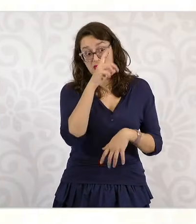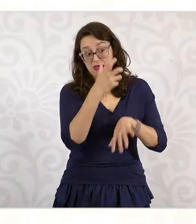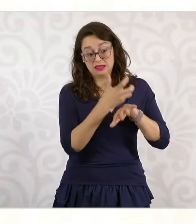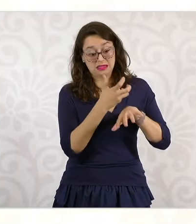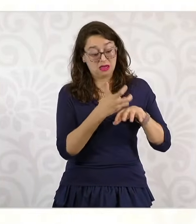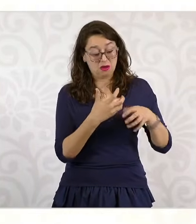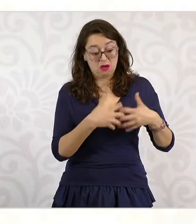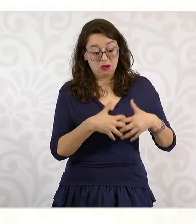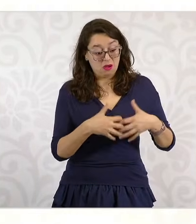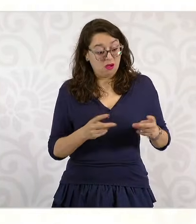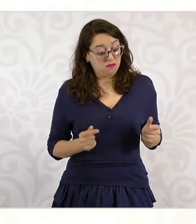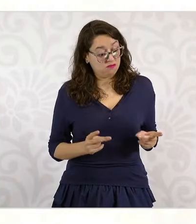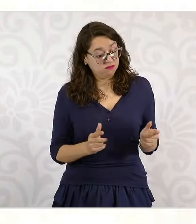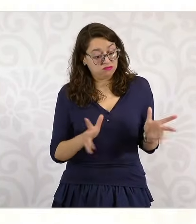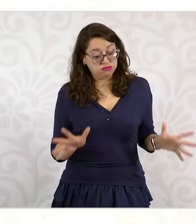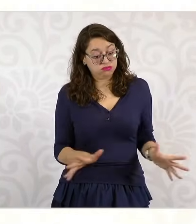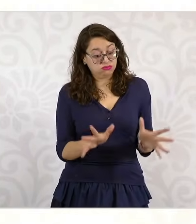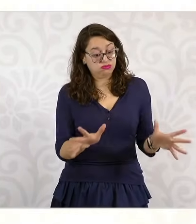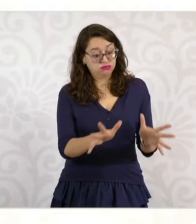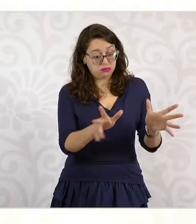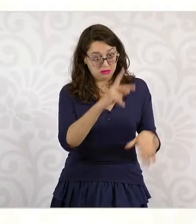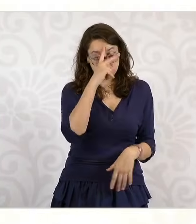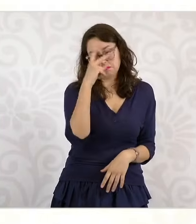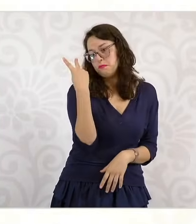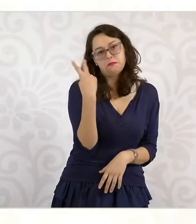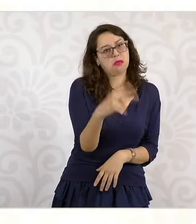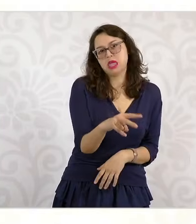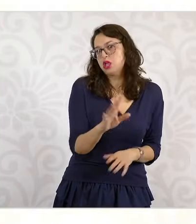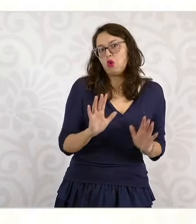creciendo. Obviamente nos encanta que nuestros hermanos de otros países nos sigan, también